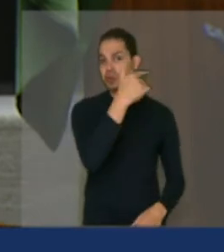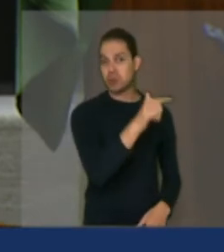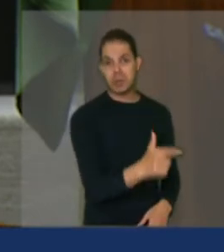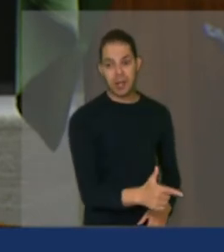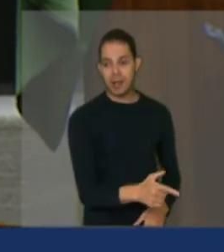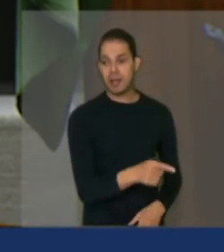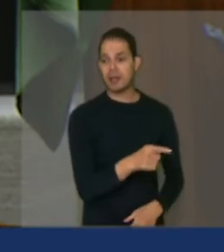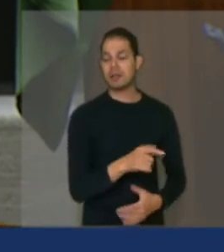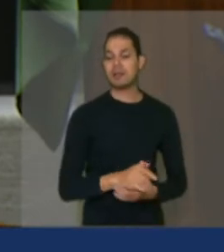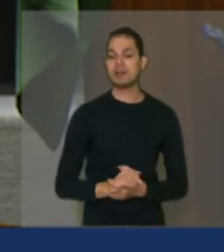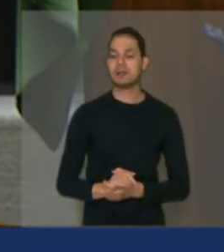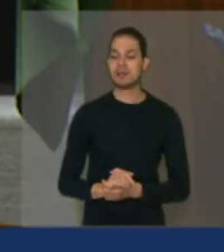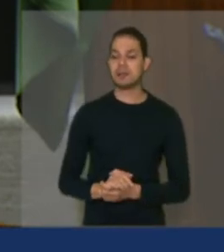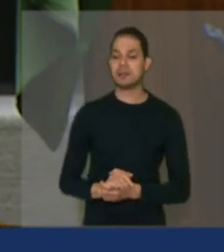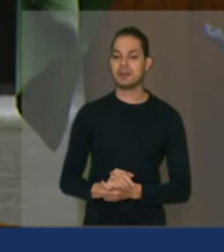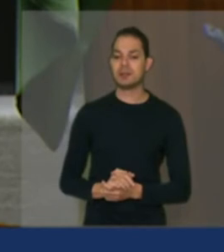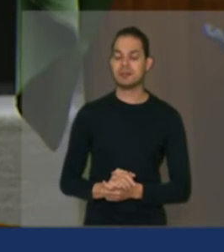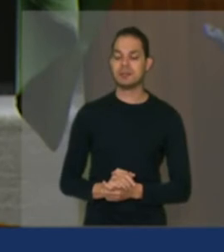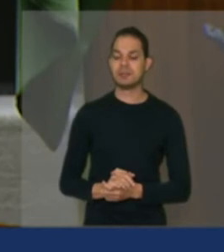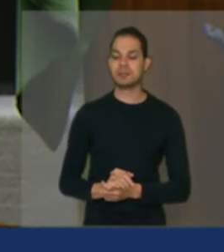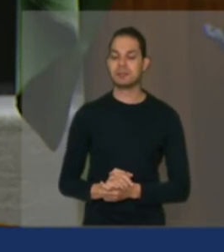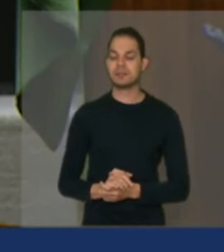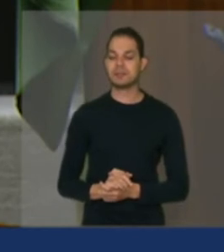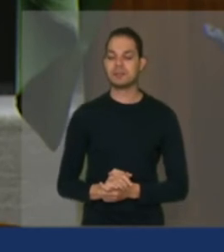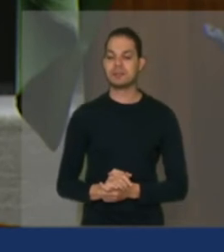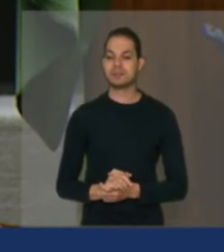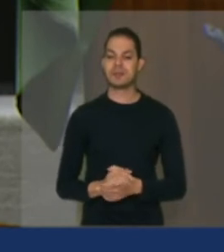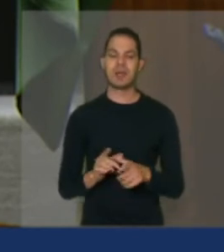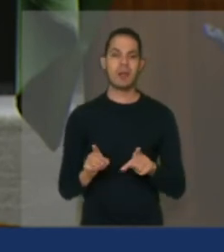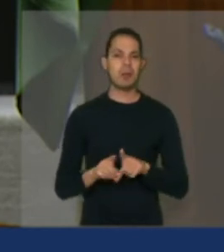LARÁPIOS DA POLÍTICA E NÃO TEM OUTRAS SITUAÇÕES INFAMES QUE NO CURSO DA NOSSA